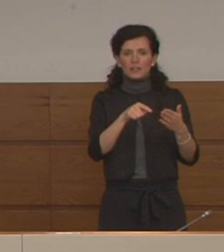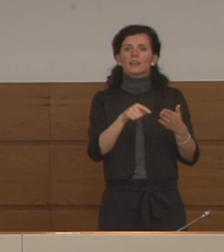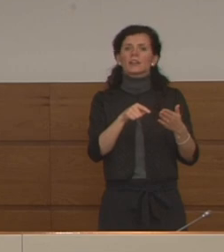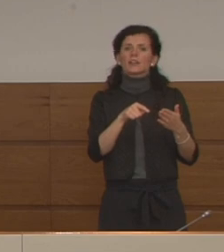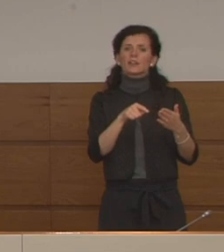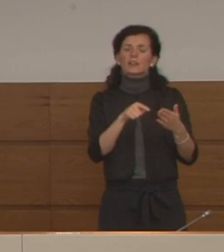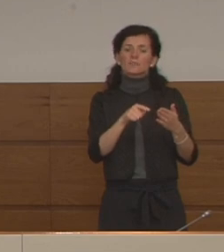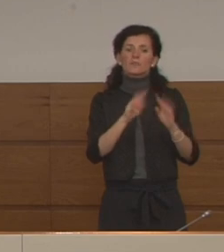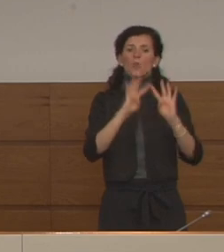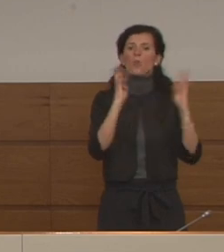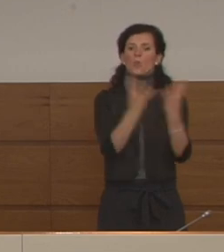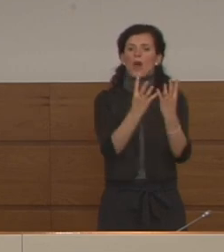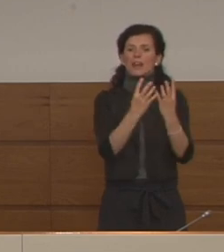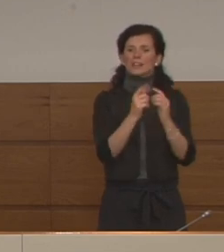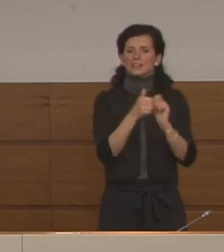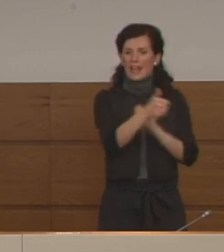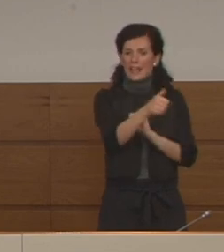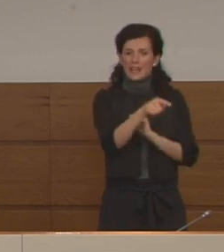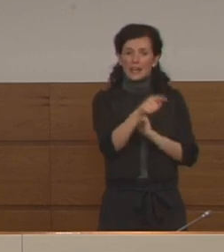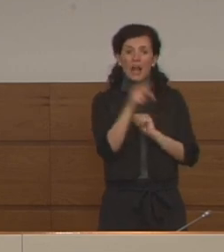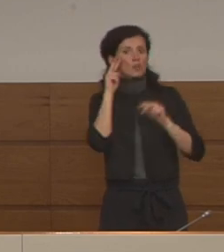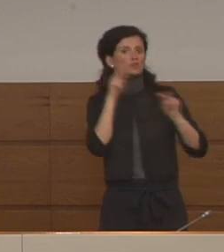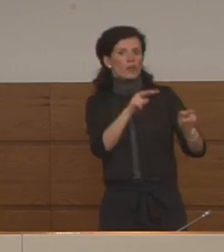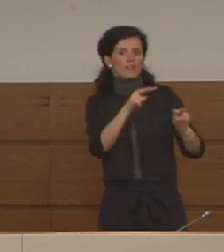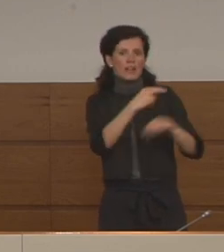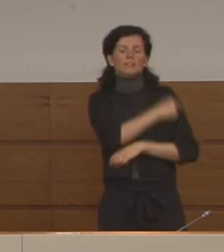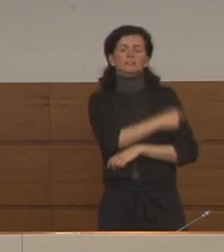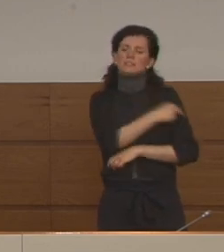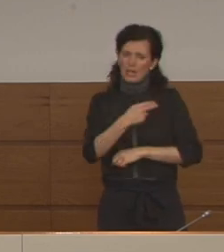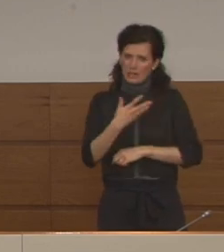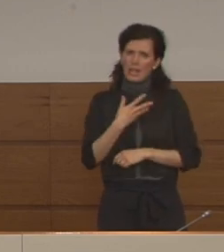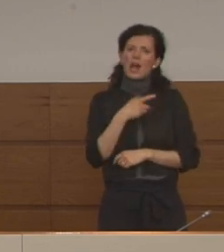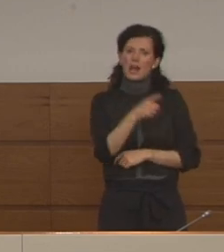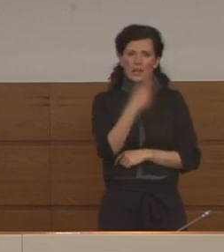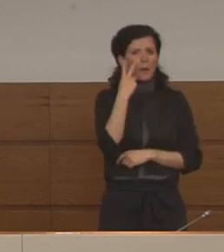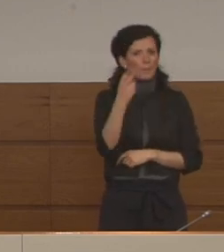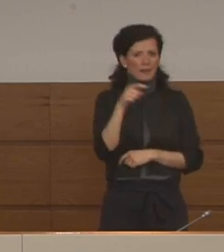quarantena, sorveglianza sanitaria. Come ho già detto,